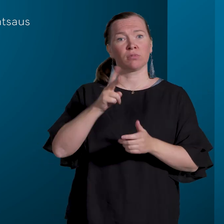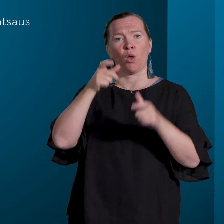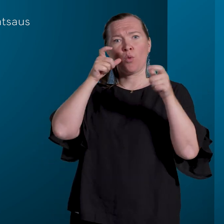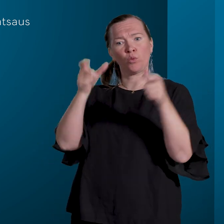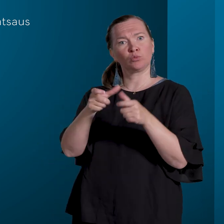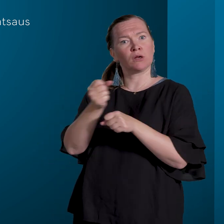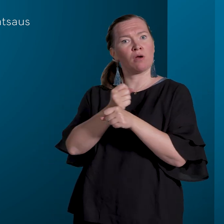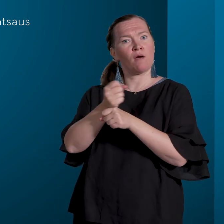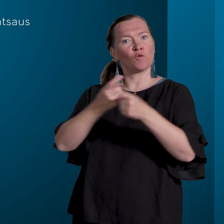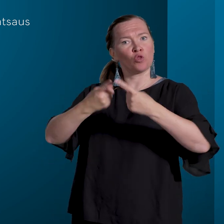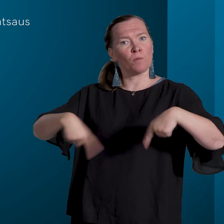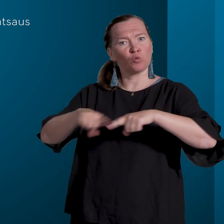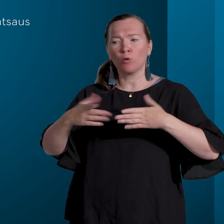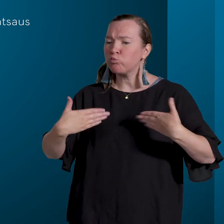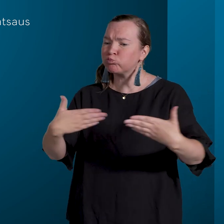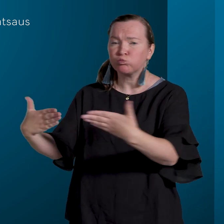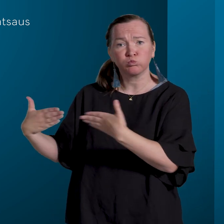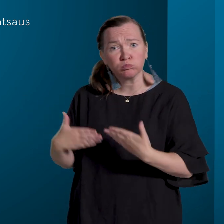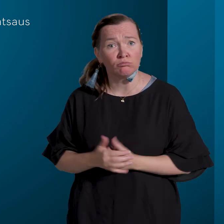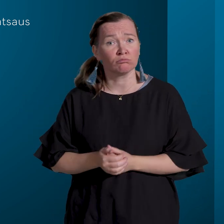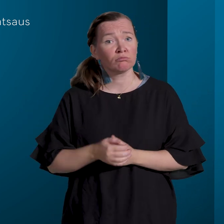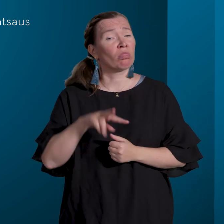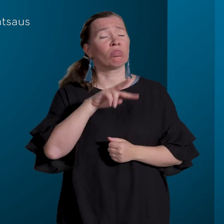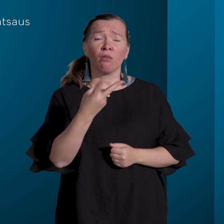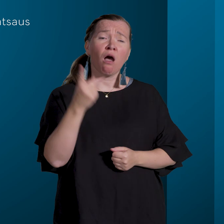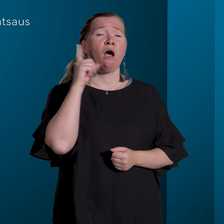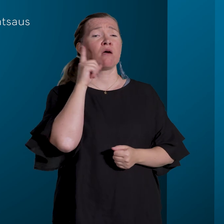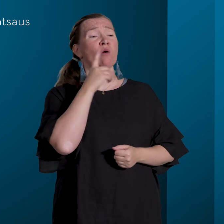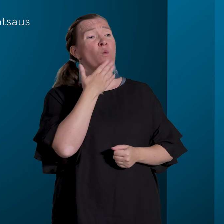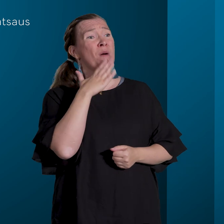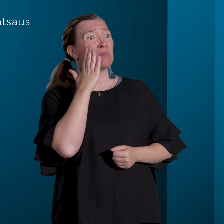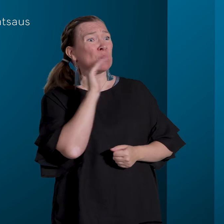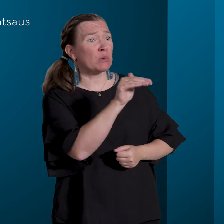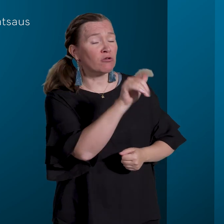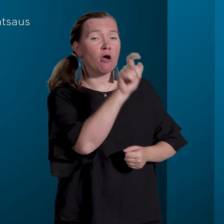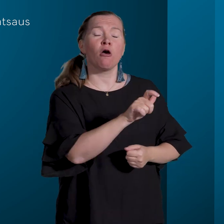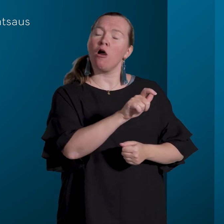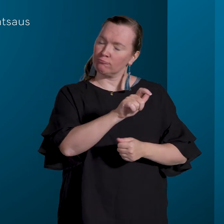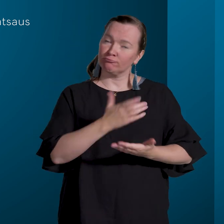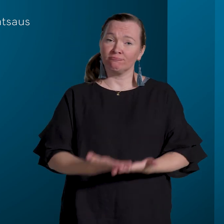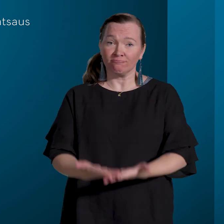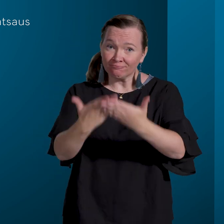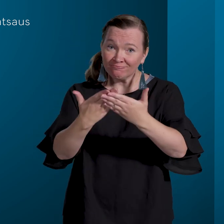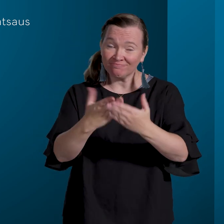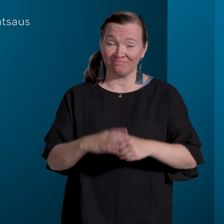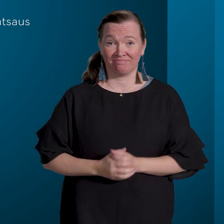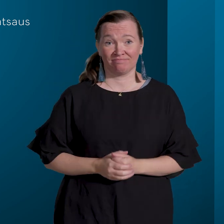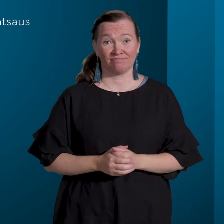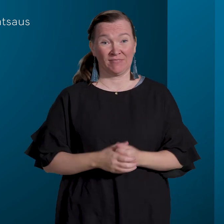toiminut yhdistyksen kahviotoimikunnassa tai muuten vaan auttanut aina, - kun joku on sitä pyytänyt.